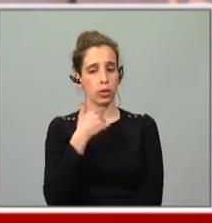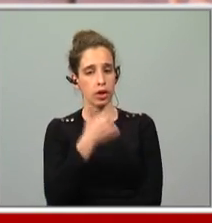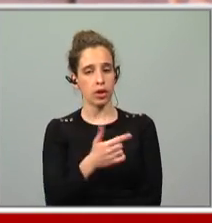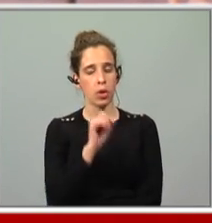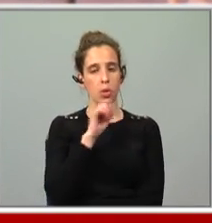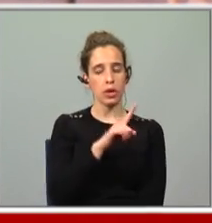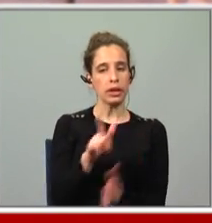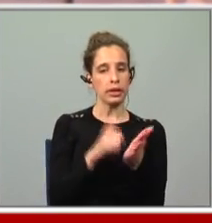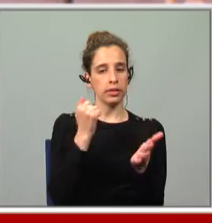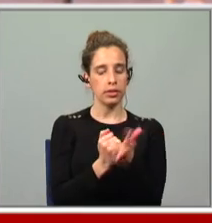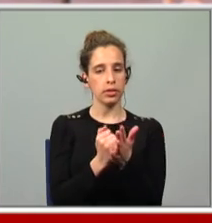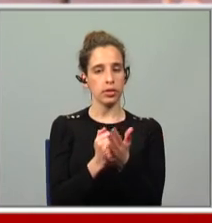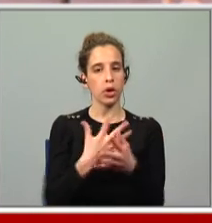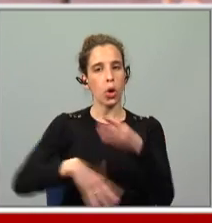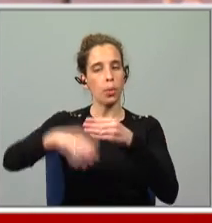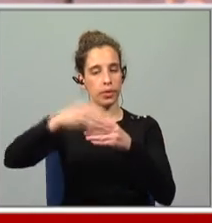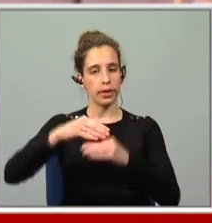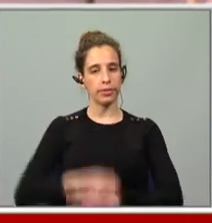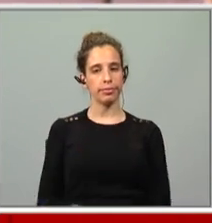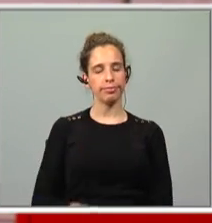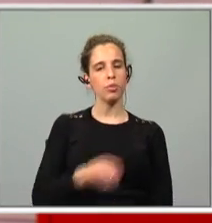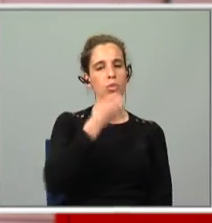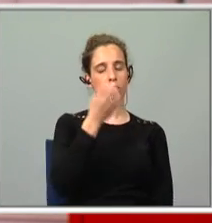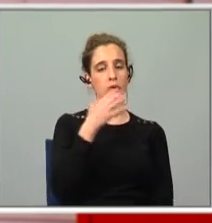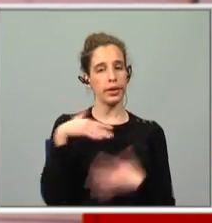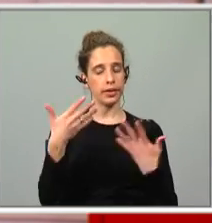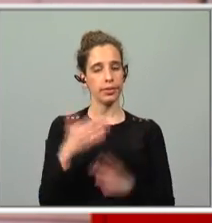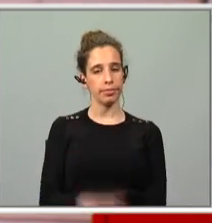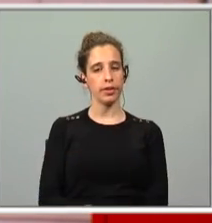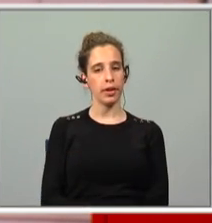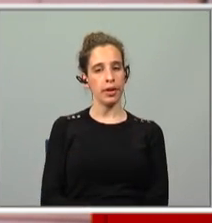nesse podíamos sempre com um total oito vai então já que estamos a chegar ao 在這個我們總是可以總共有八個那就去吧，因為我們要到了